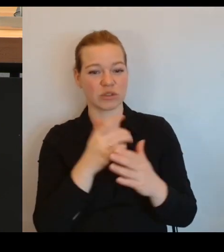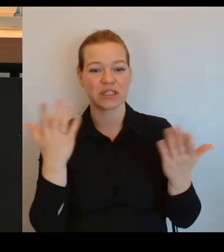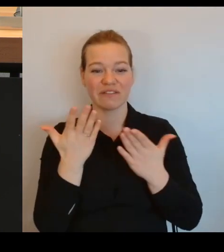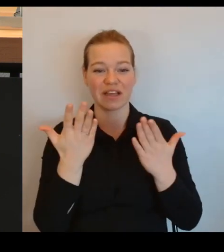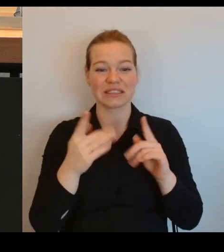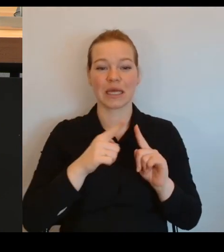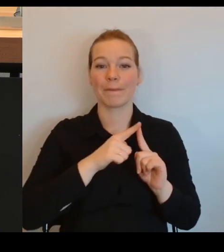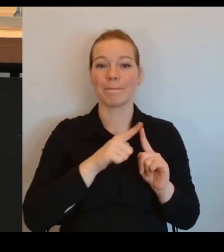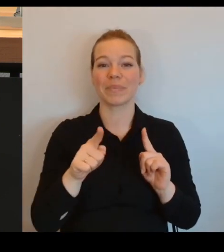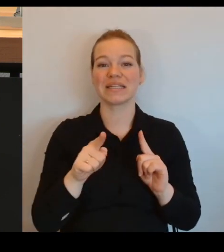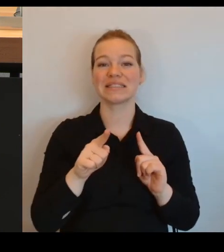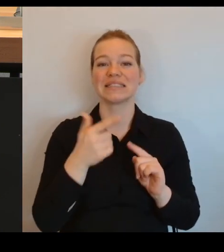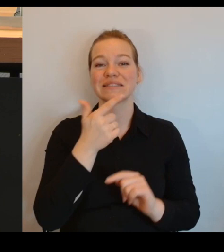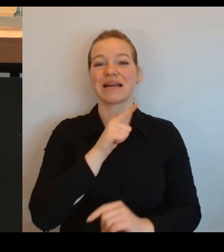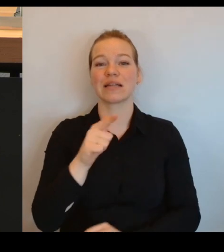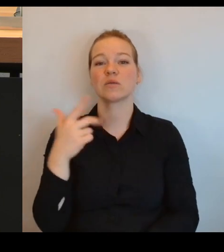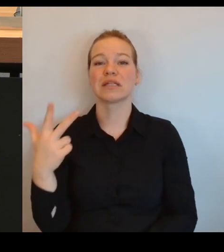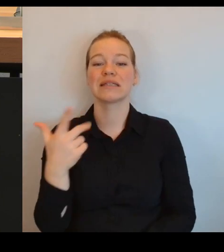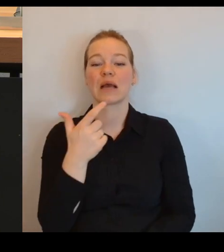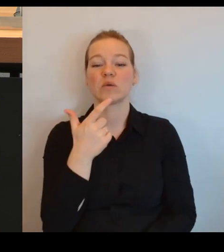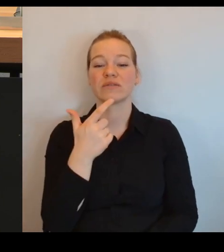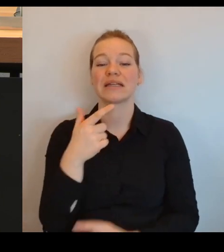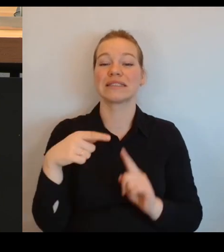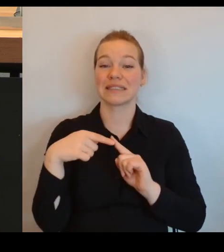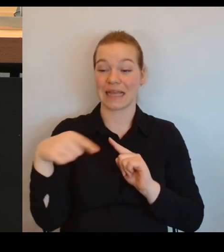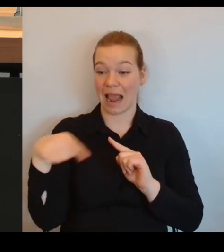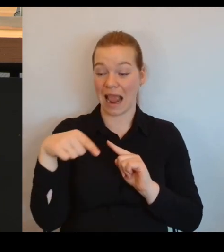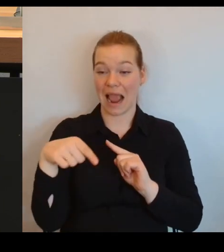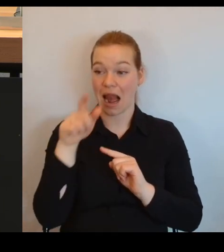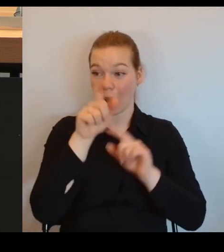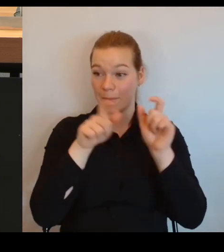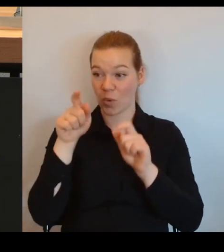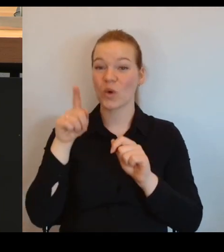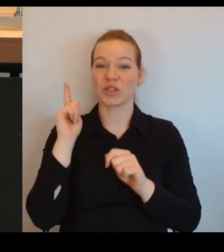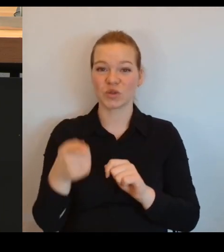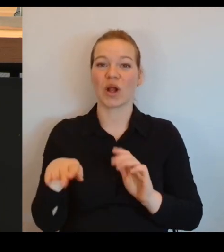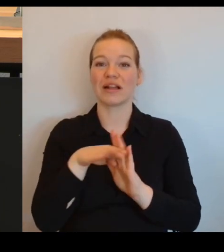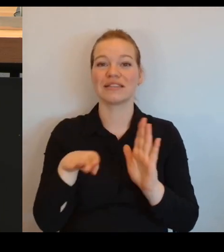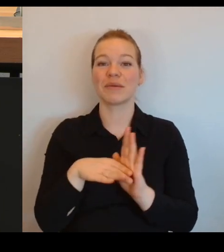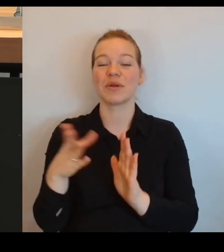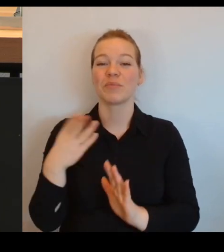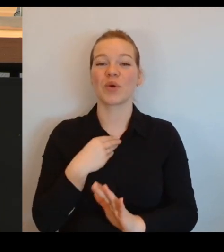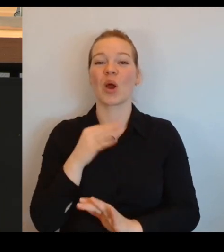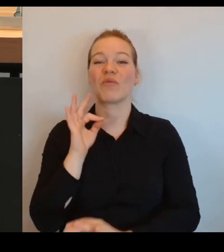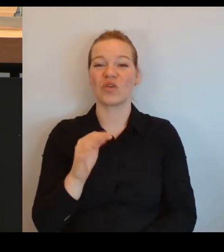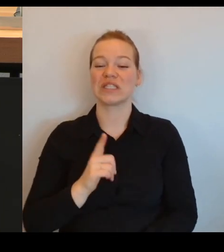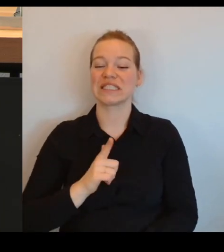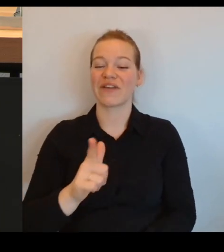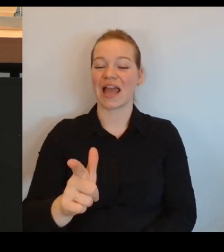Wir haben jetzt März 2024 und das Ding funktioniert immer noch nicht. Ein weiteres Thema